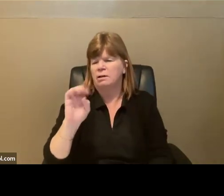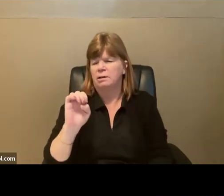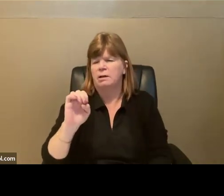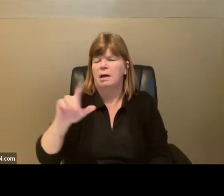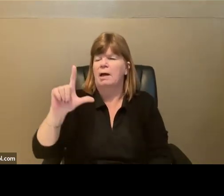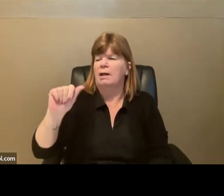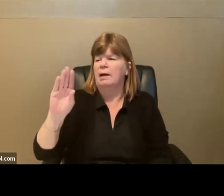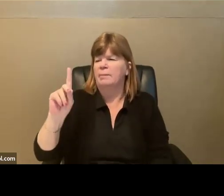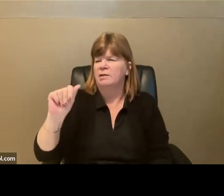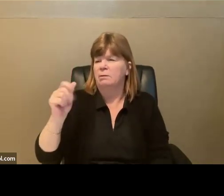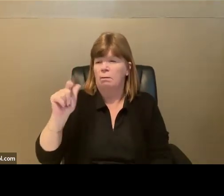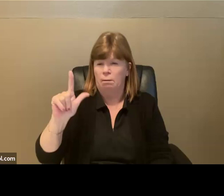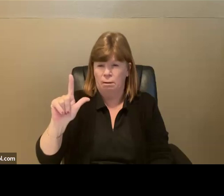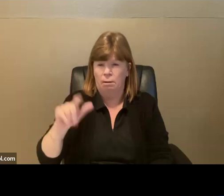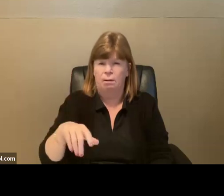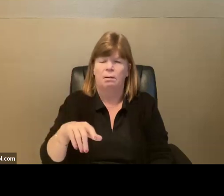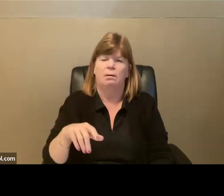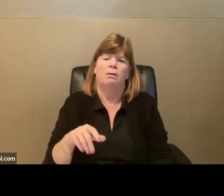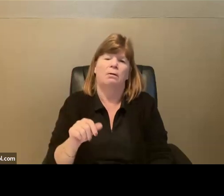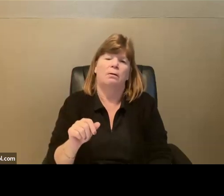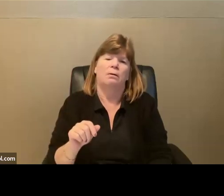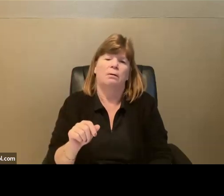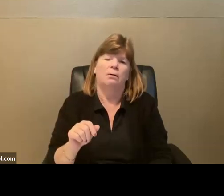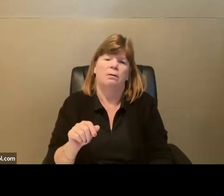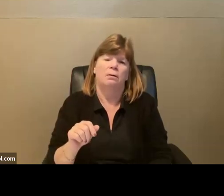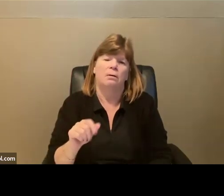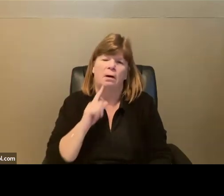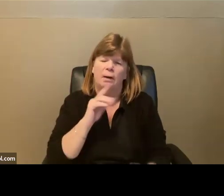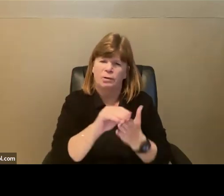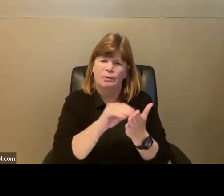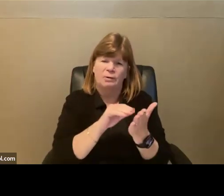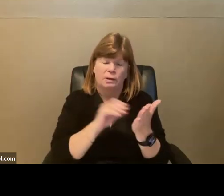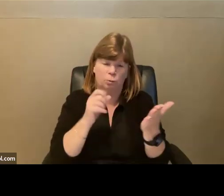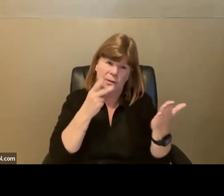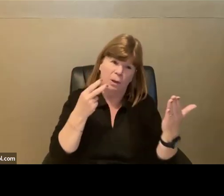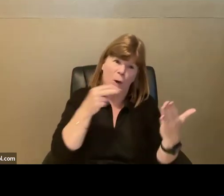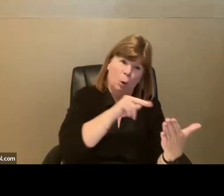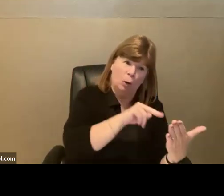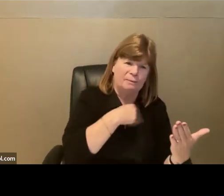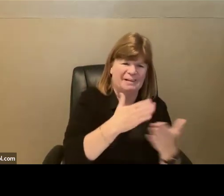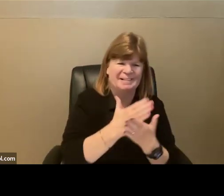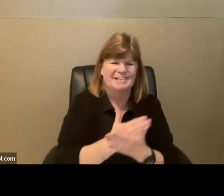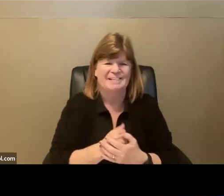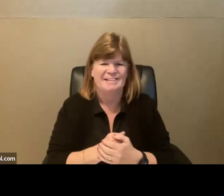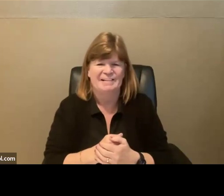Está . Los anoté todos aquí. ¿Pueden verme mirando mi lista? Clonidina, Fenfluramina.